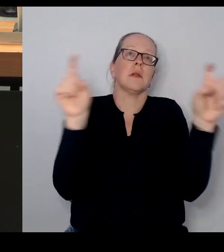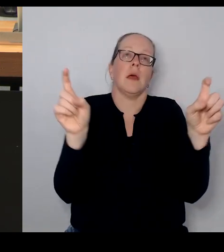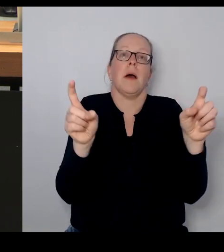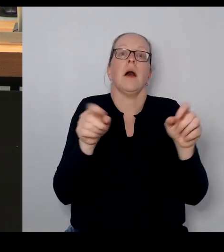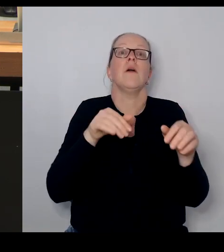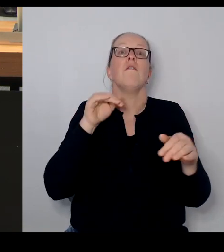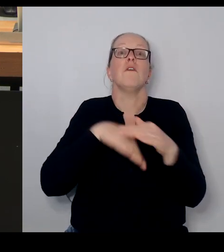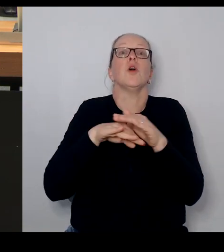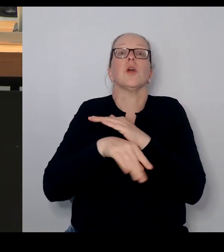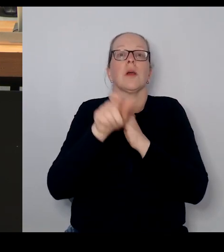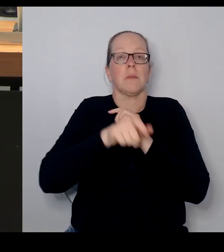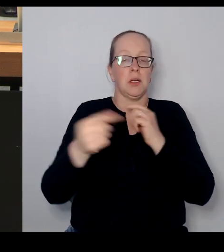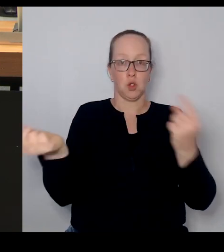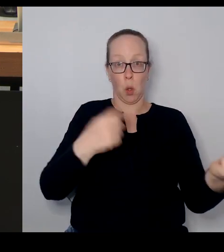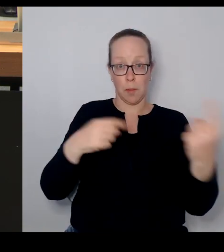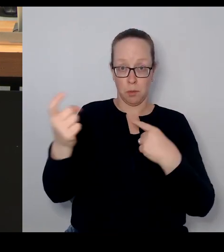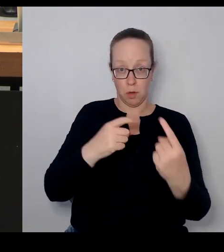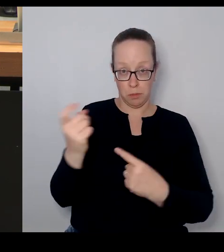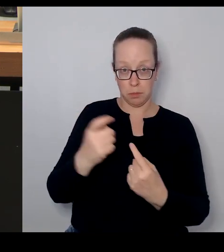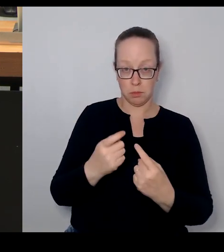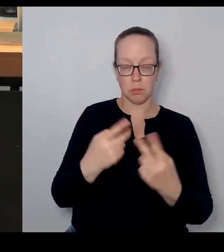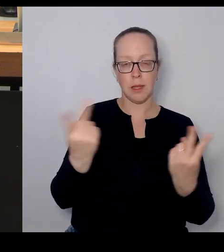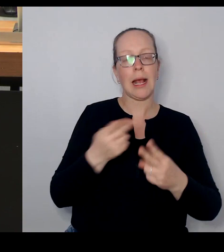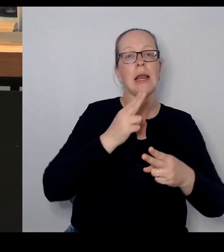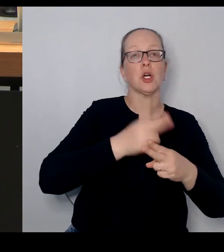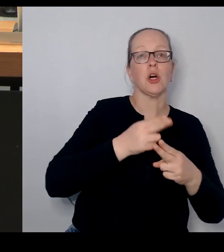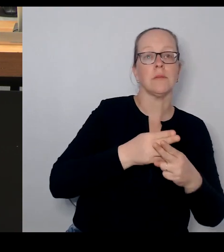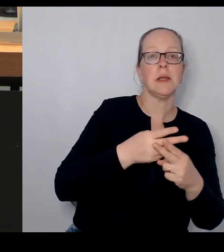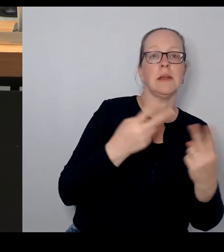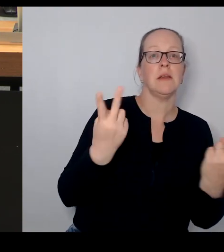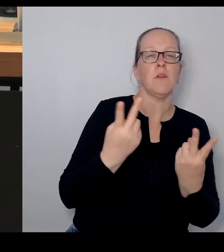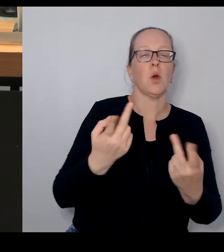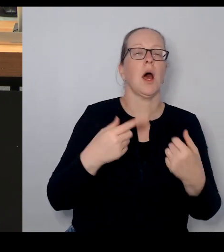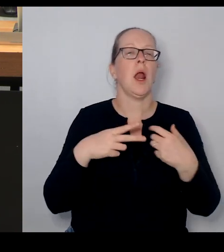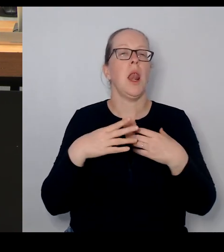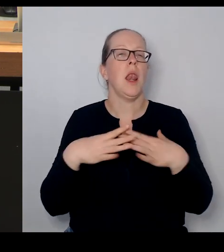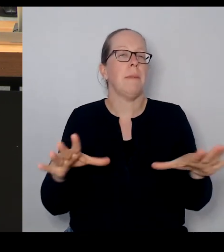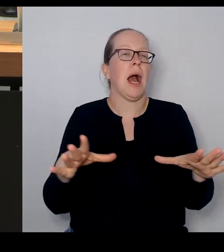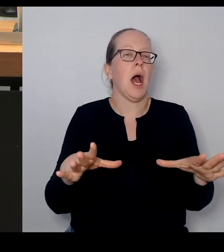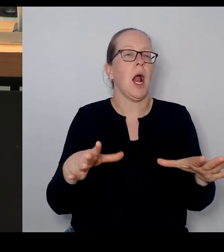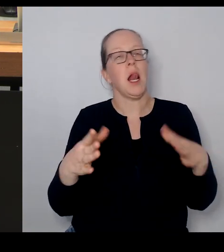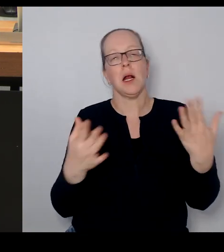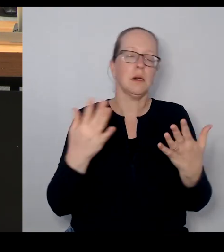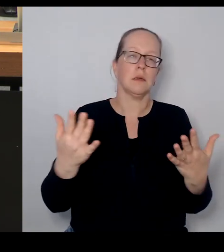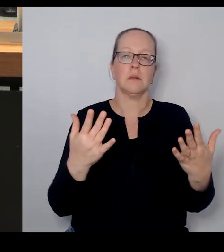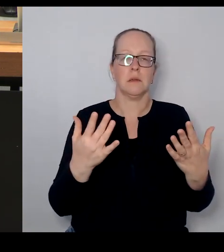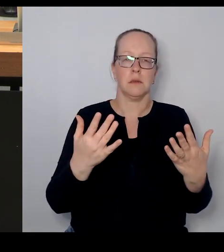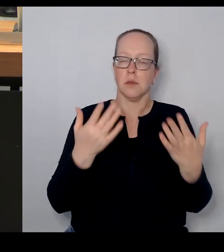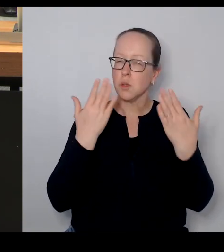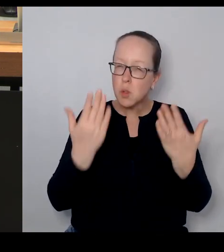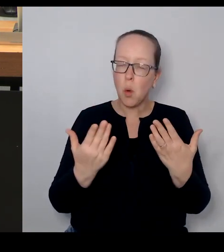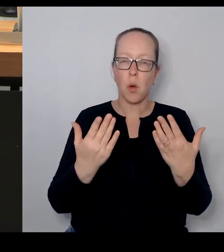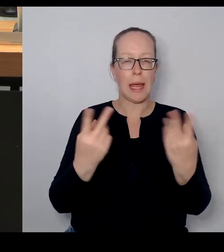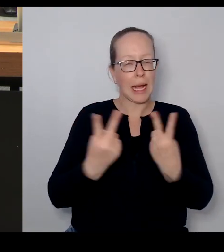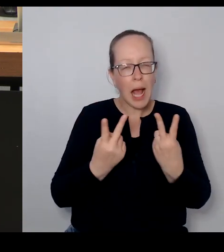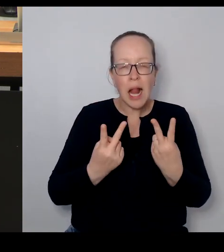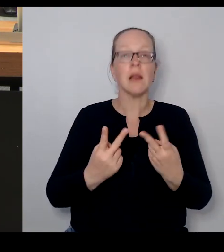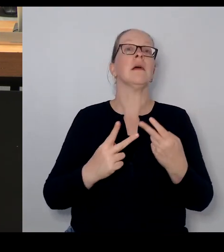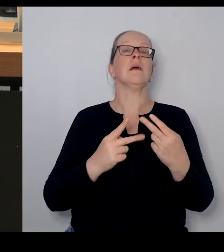zeigt das in der Frage, dass man mit ihnen nicht zusammenarbeiten kann, in keiner einzigen Frage. Sie haben eins zu eins russische Propaganda übernommen.